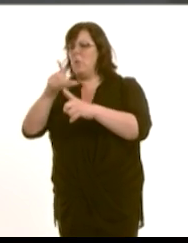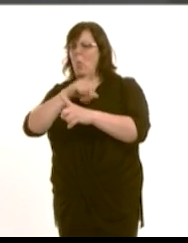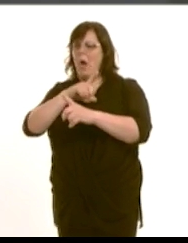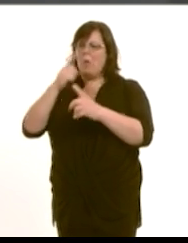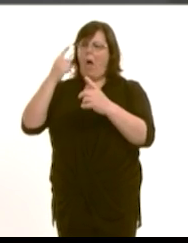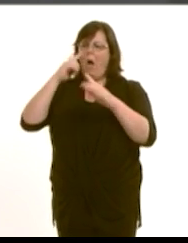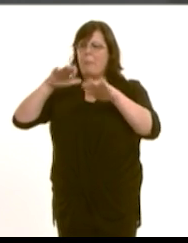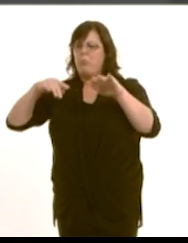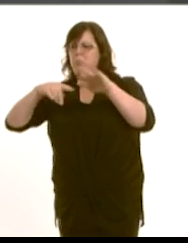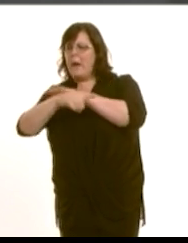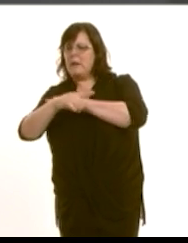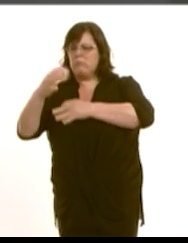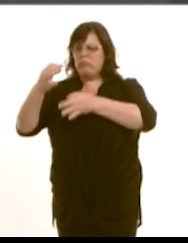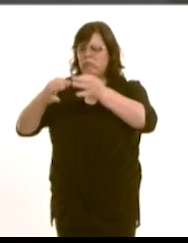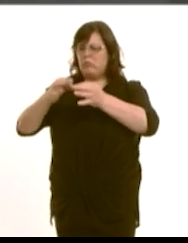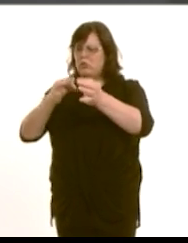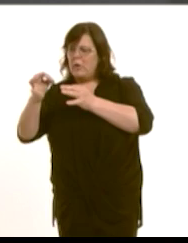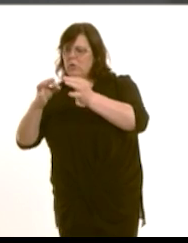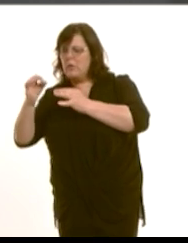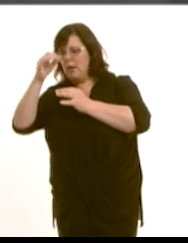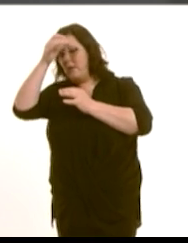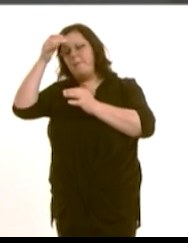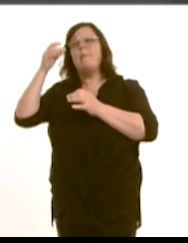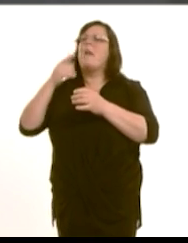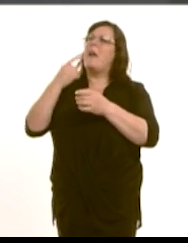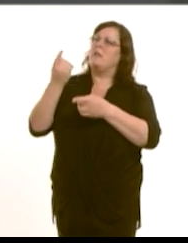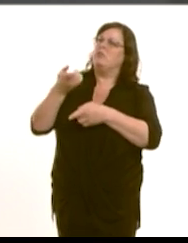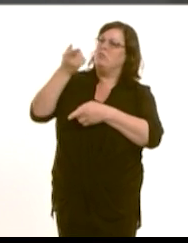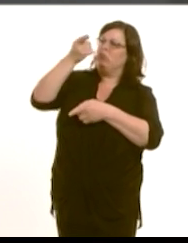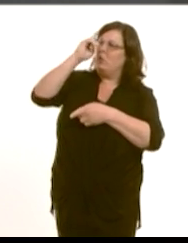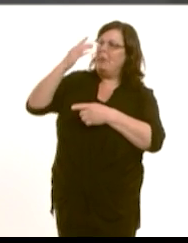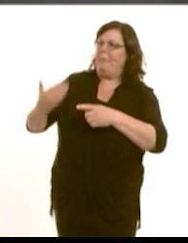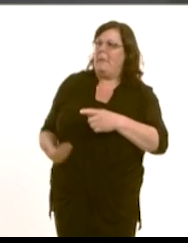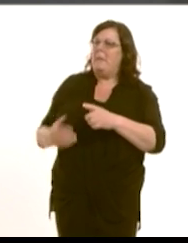Mae wedi dweud bod Siemens wedi ymrwymo'n llawn i'r DU, beth bynnag fydd yn digwydd.